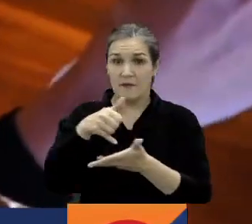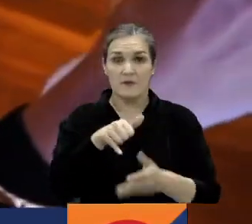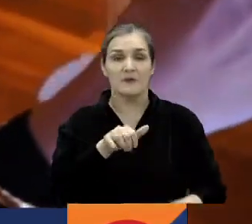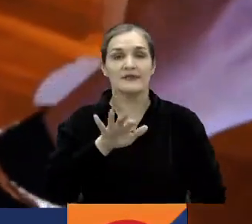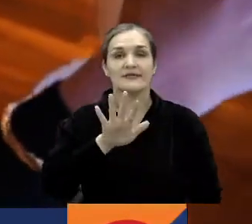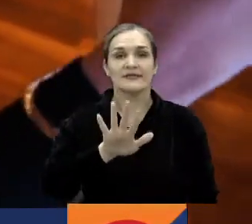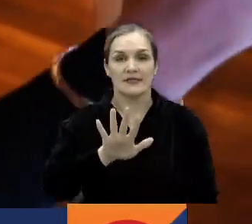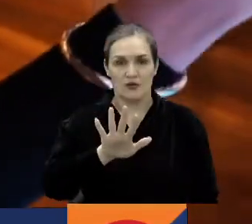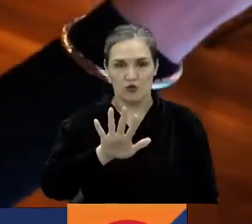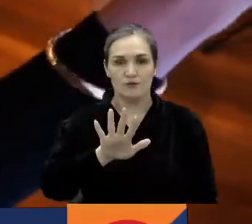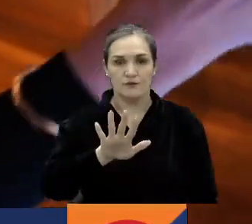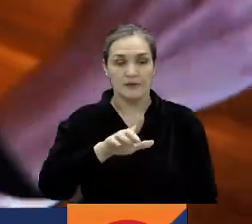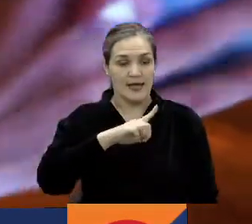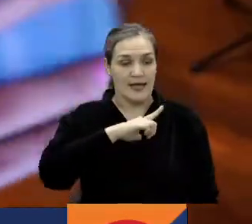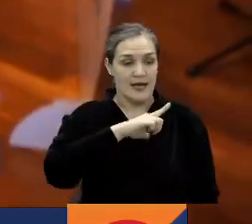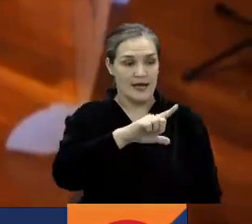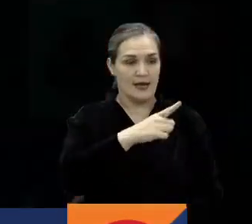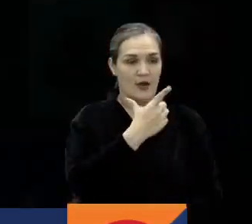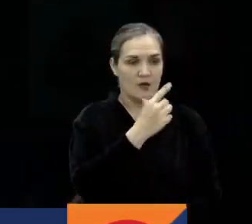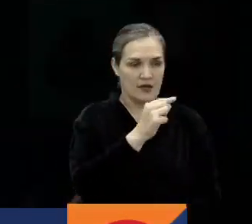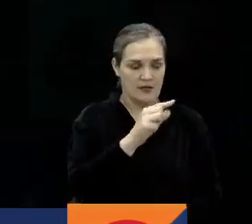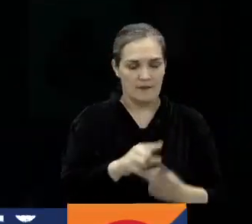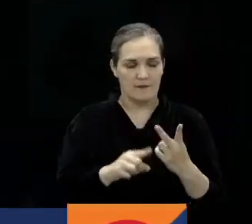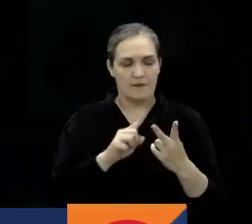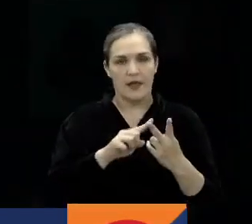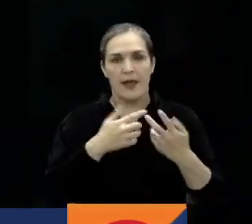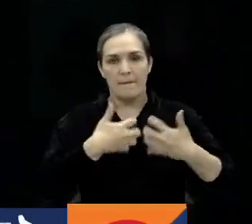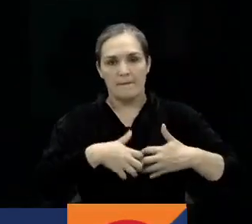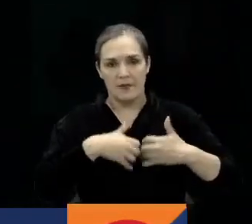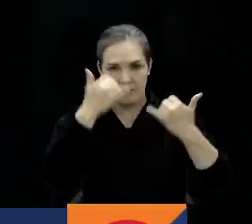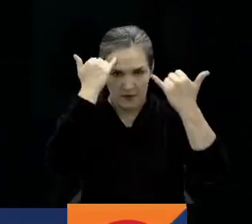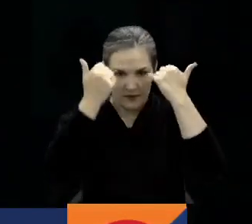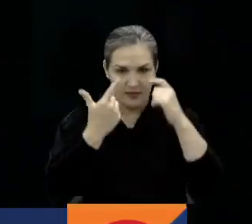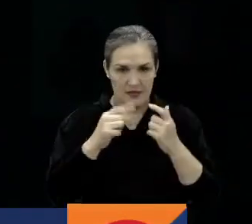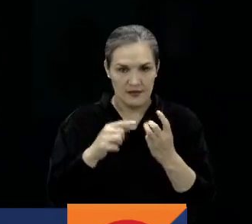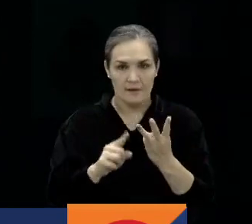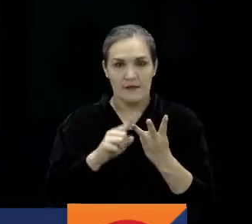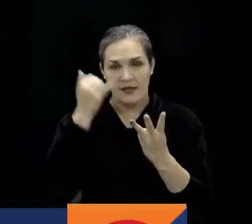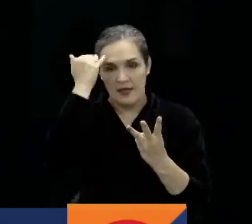ESTA PRIMERA MISIóN